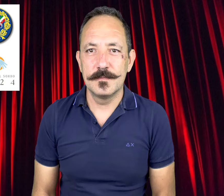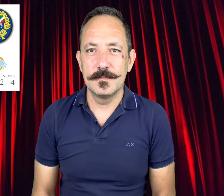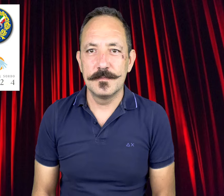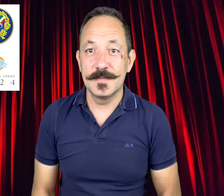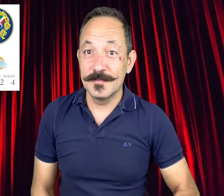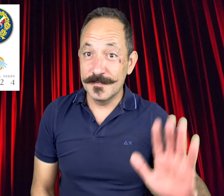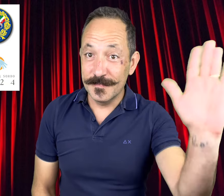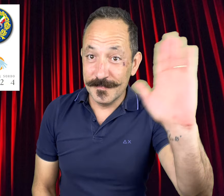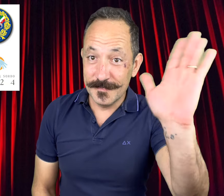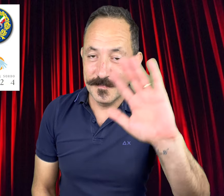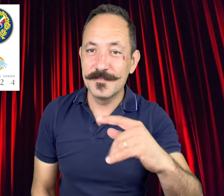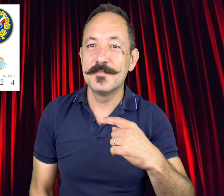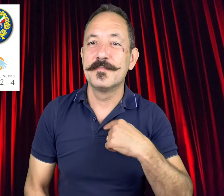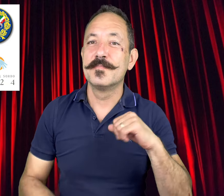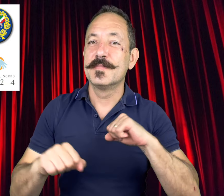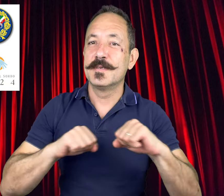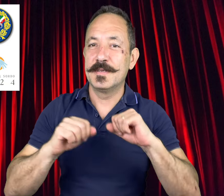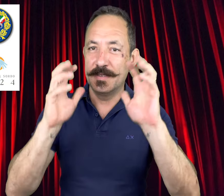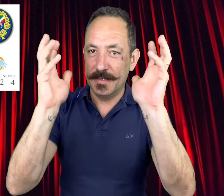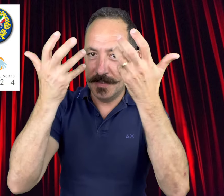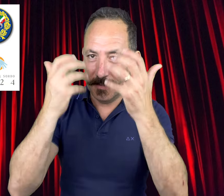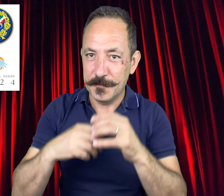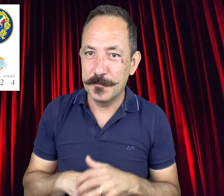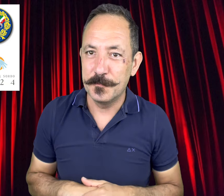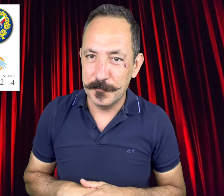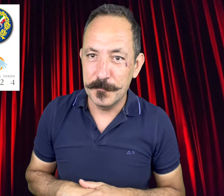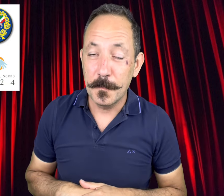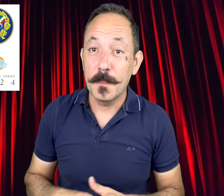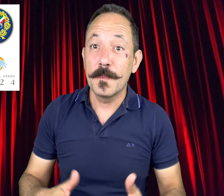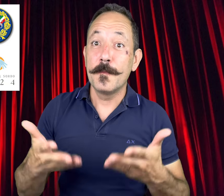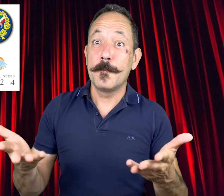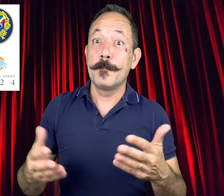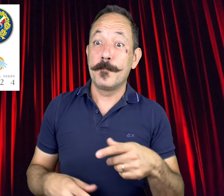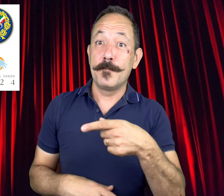Ciao a tutti sono il direttore artistico